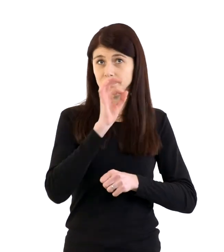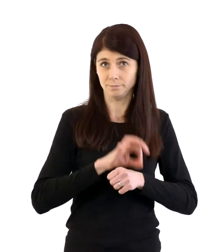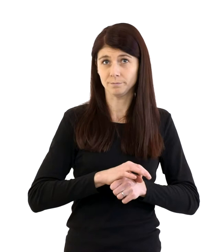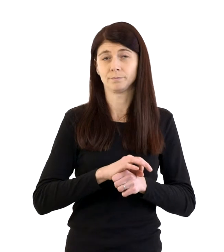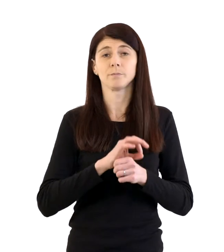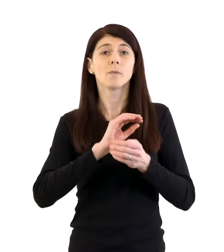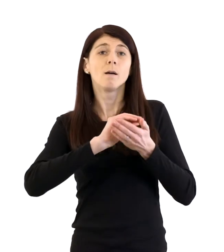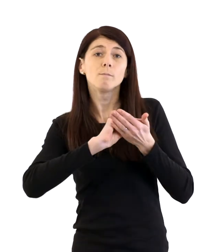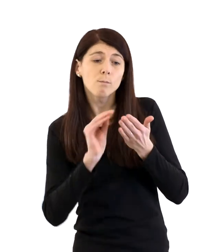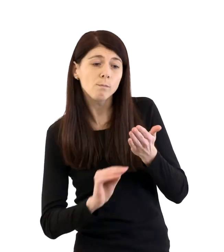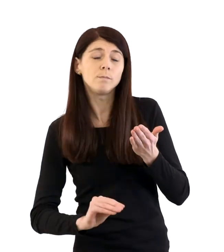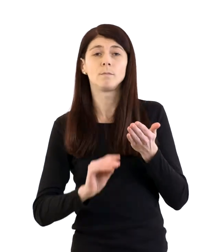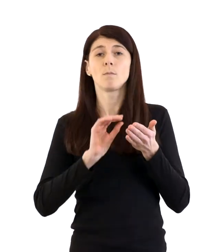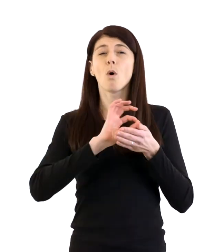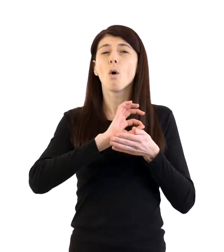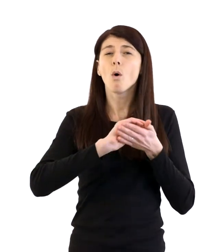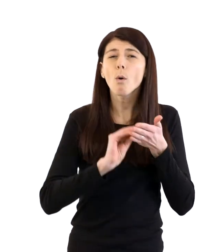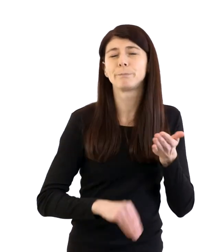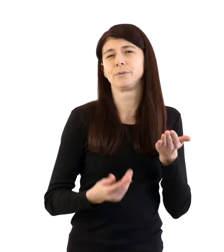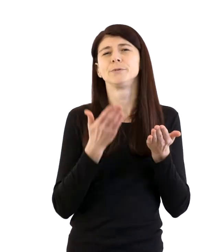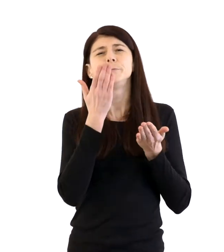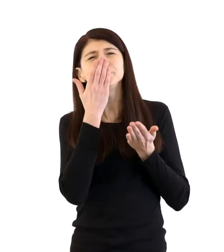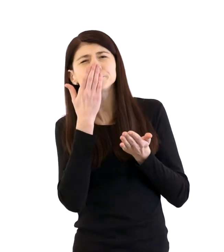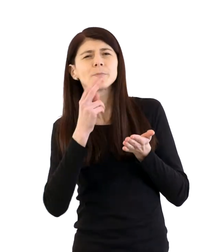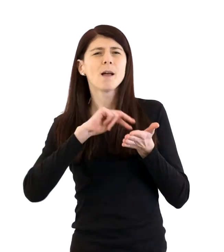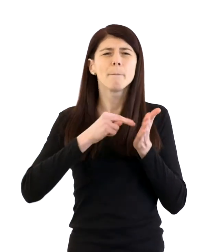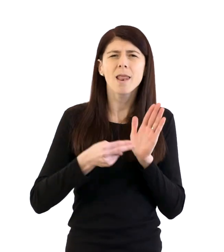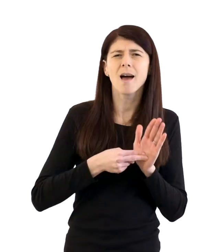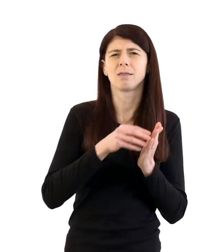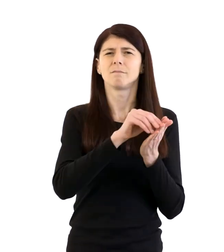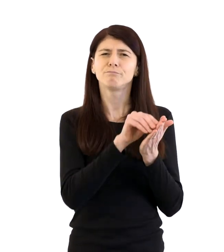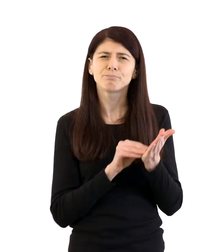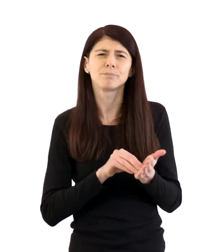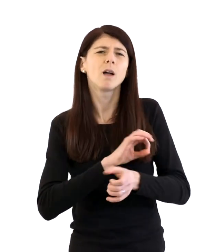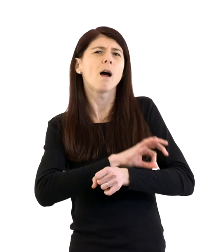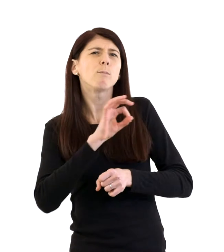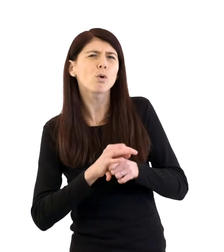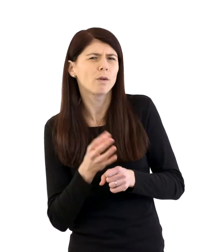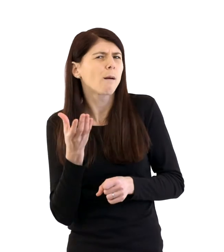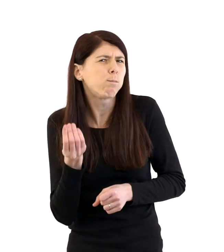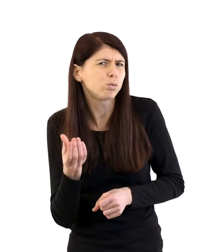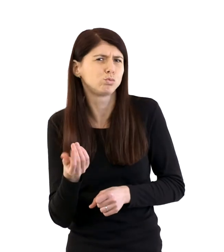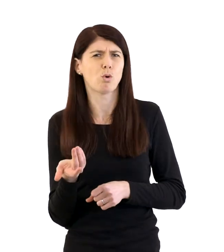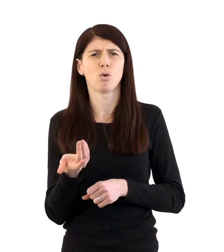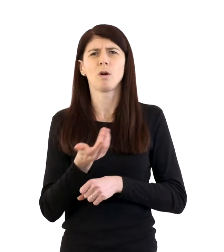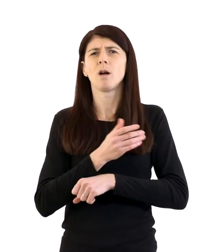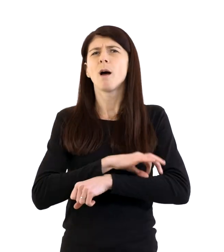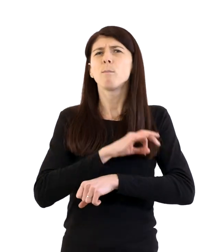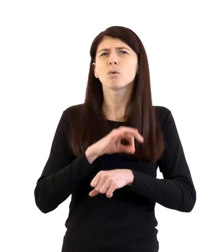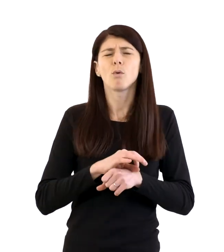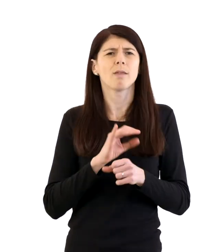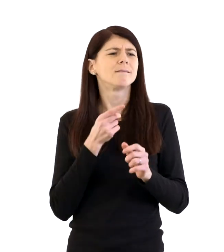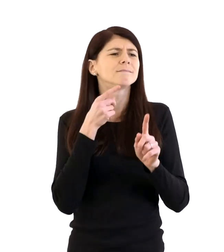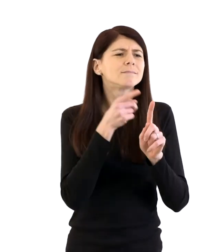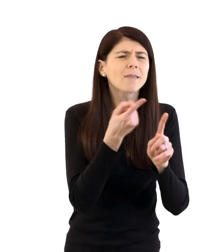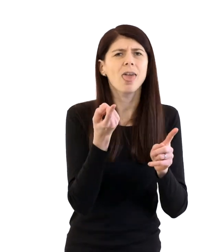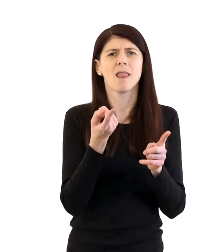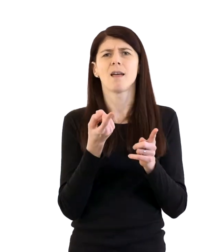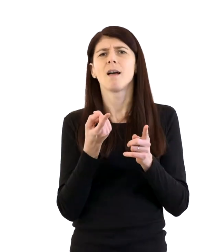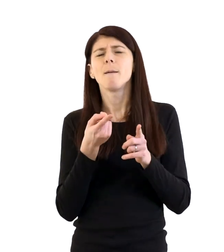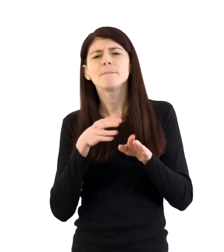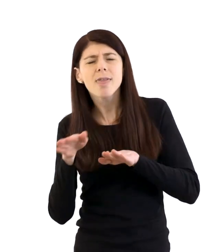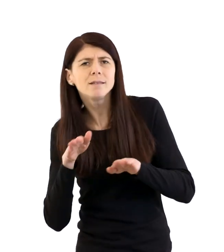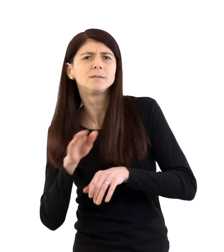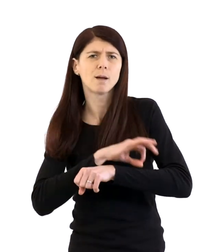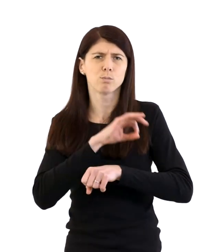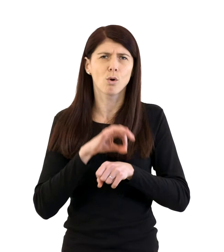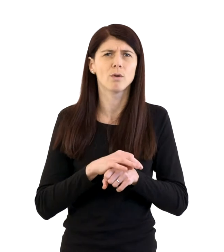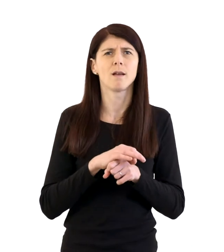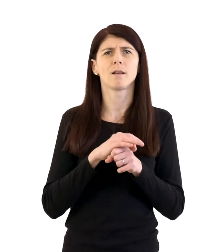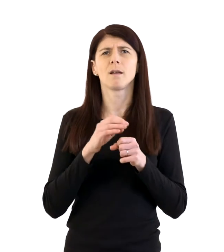Opis projektu (opis planowanego projektu, uzasadnienie projektu, cel i miejsce projektu,